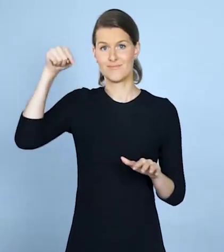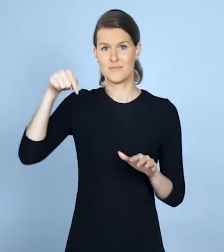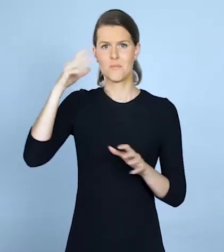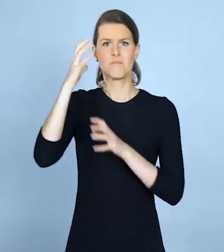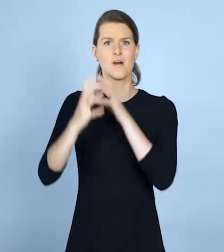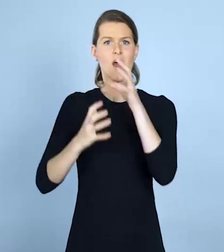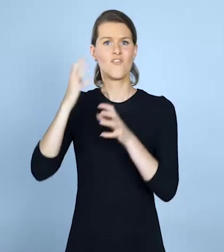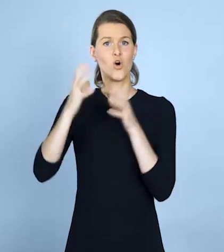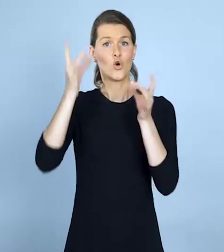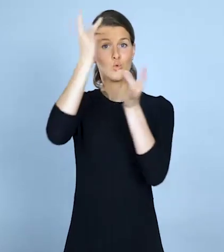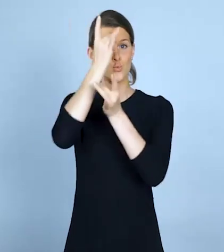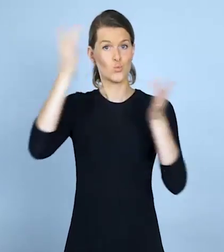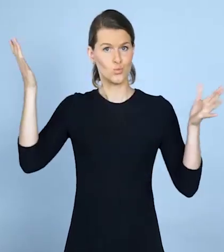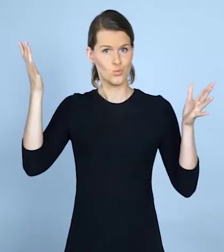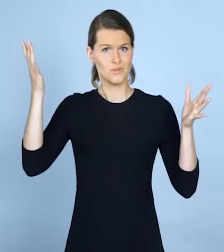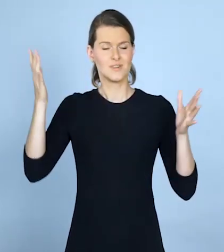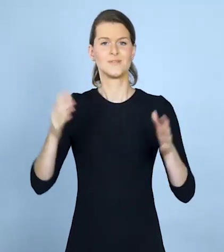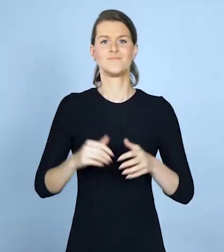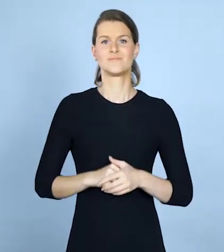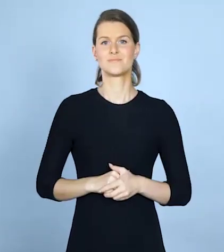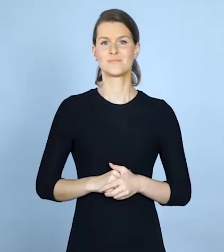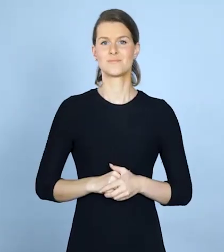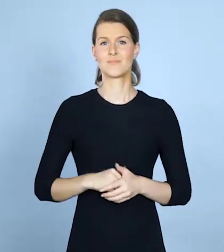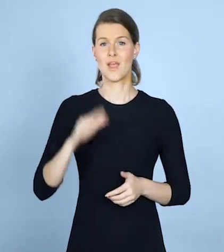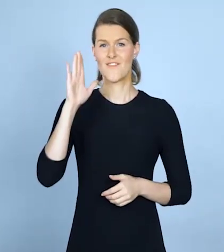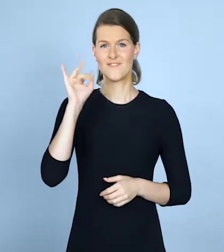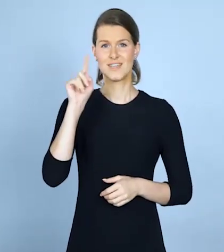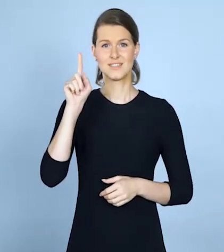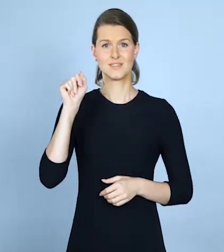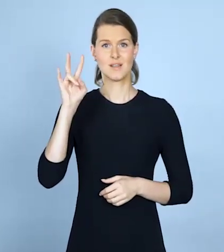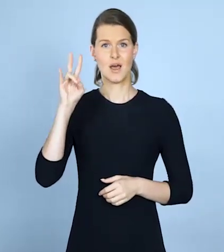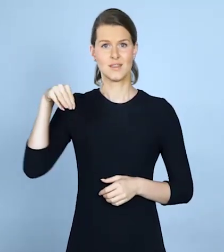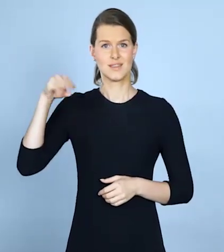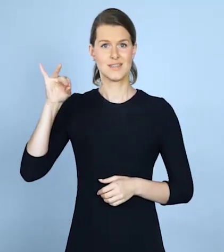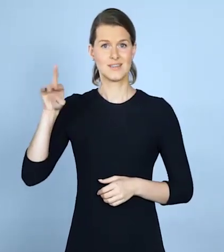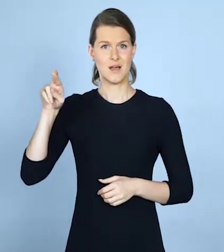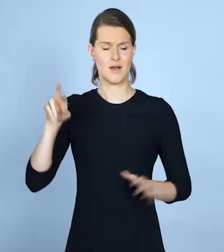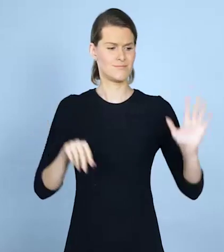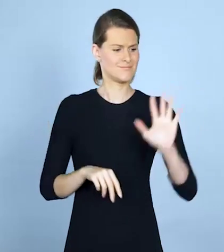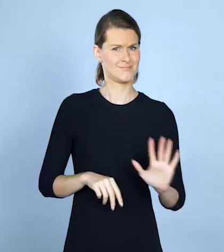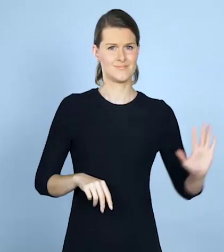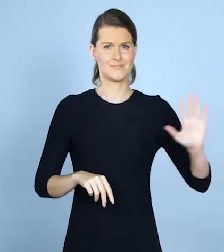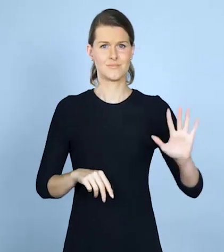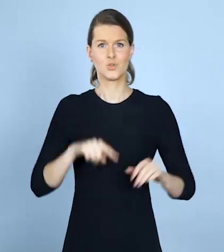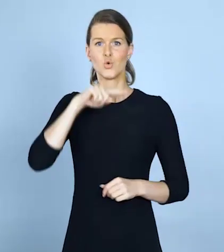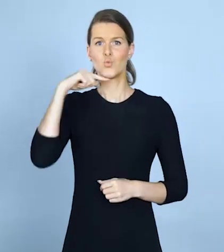в мировой культуре. Приняв основы веры